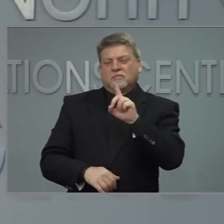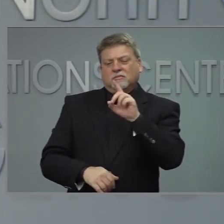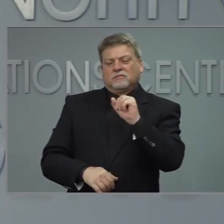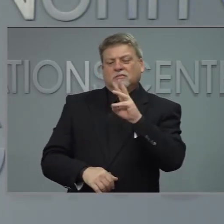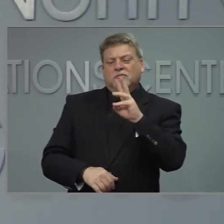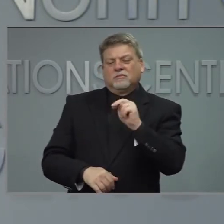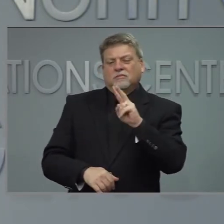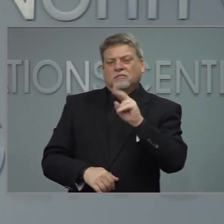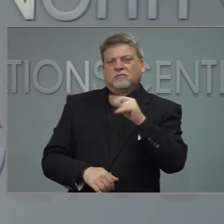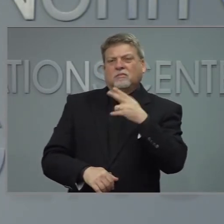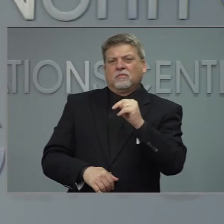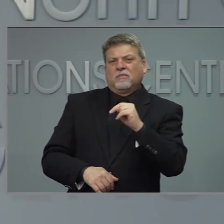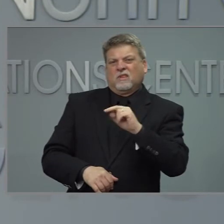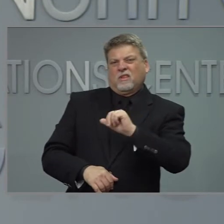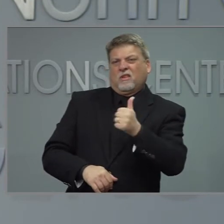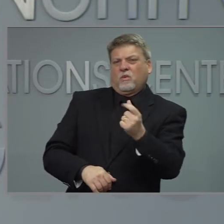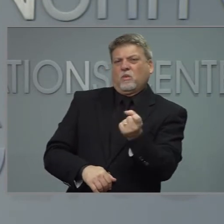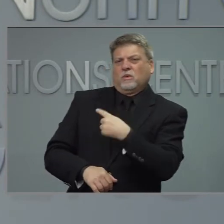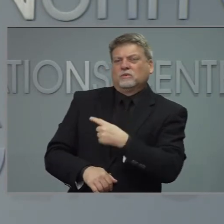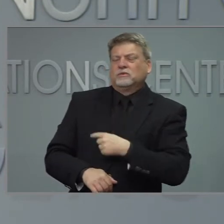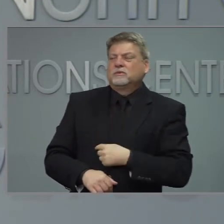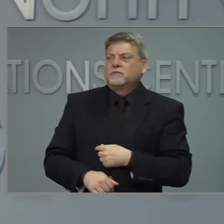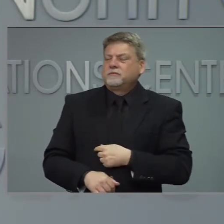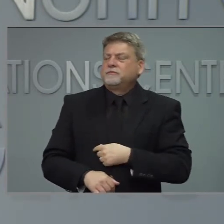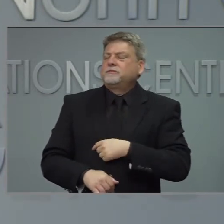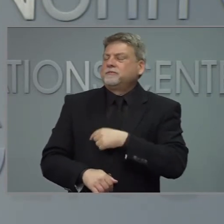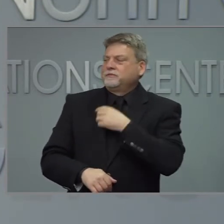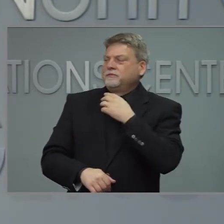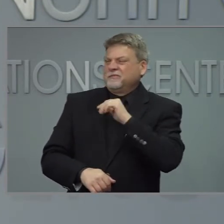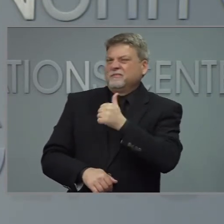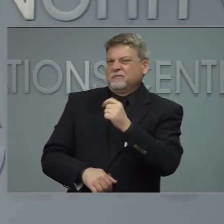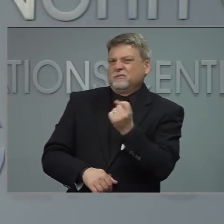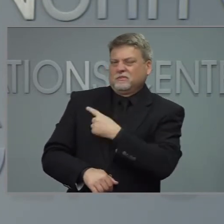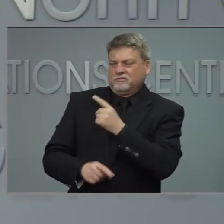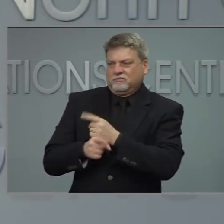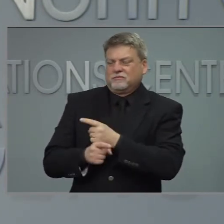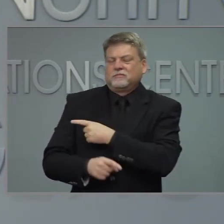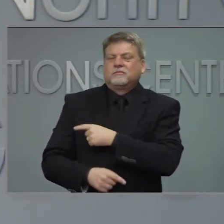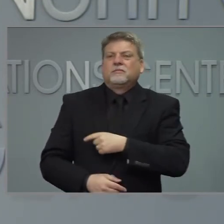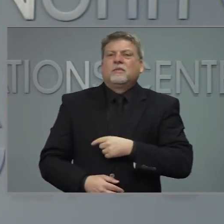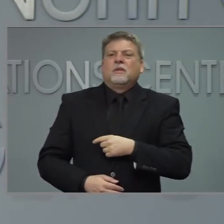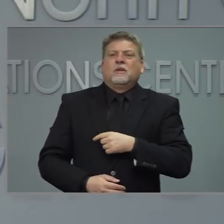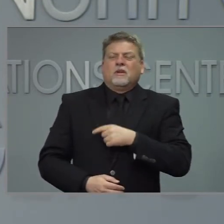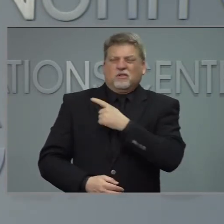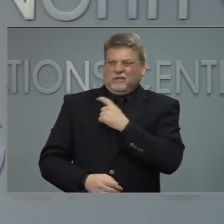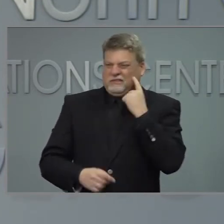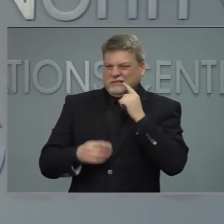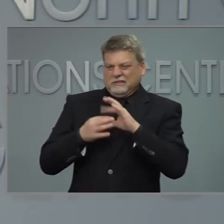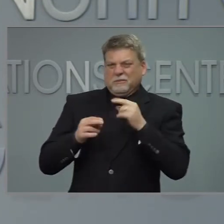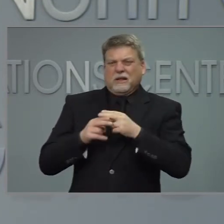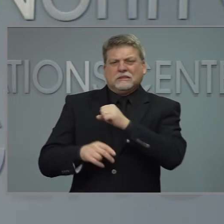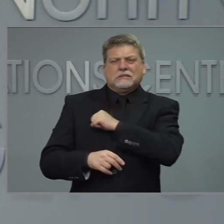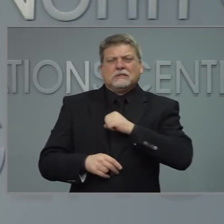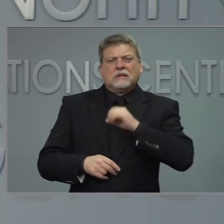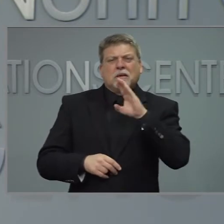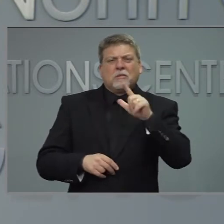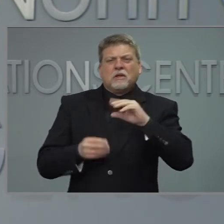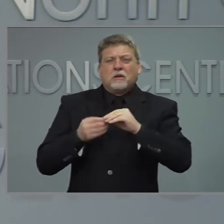Tenemos una de seguimiento de tanta Nielsen observe. Y también lo que dijo anteriormente.